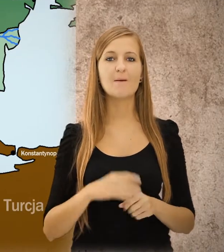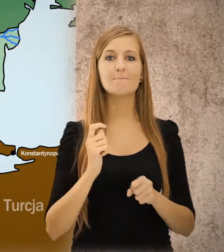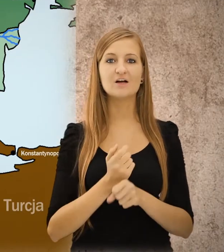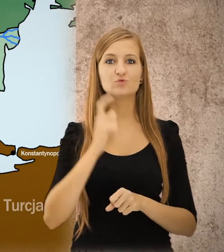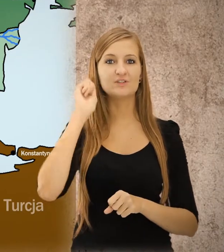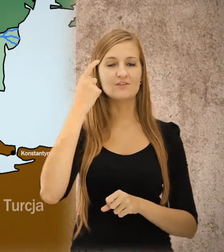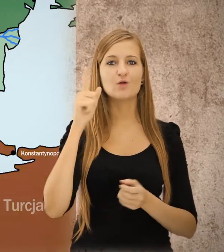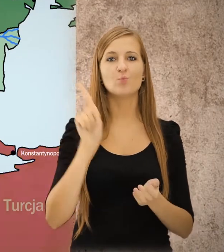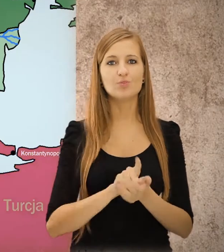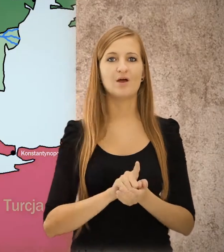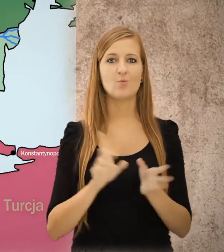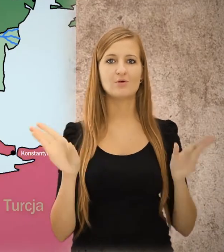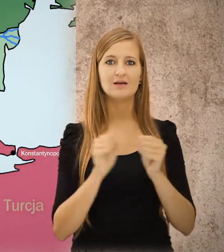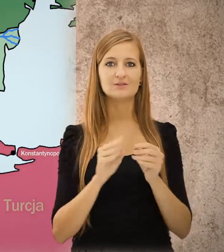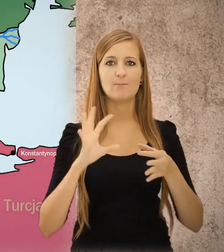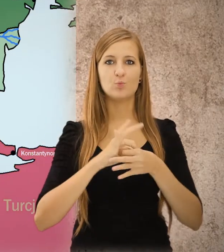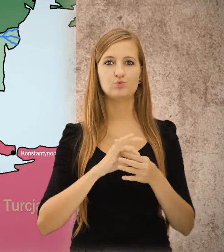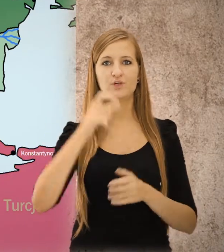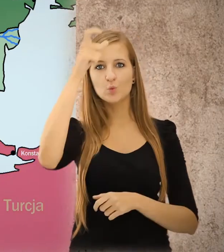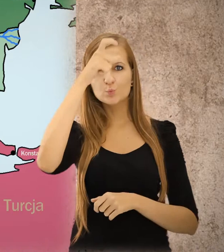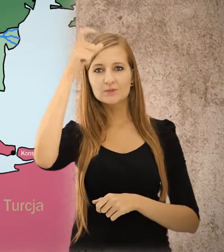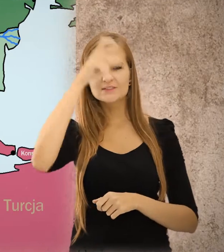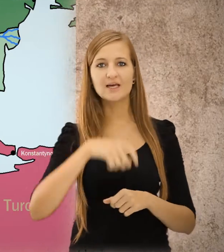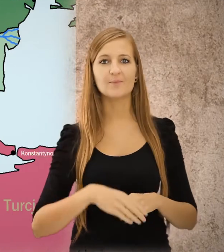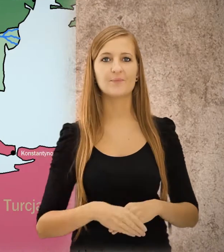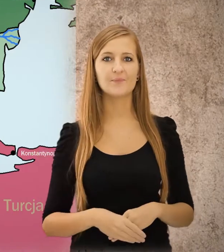Serbia została opanowana, a Państwa Centralne uzyskały lądowe połączenie z Turcją.